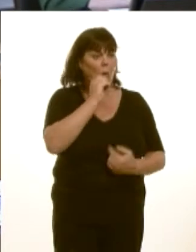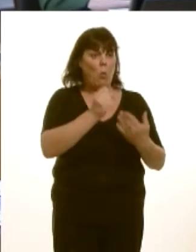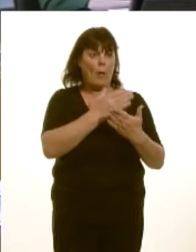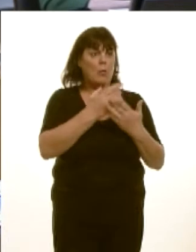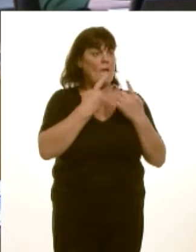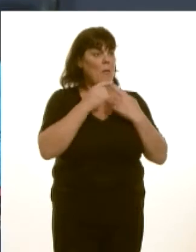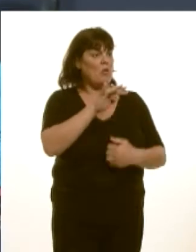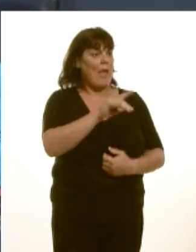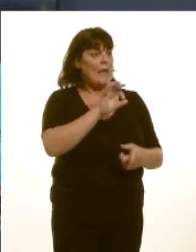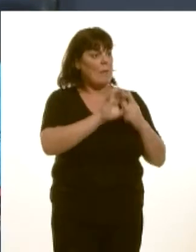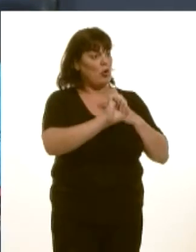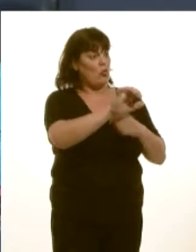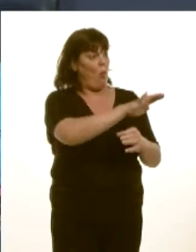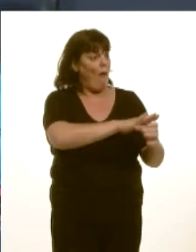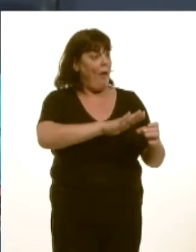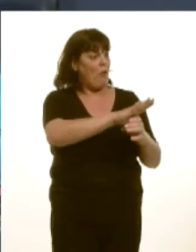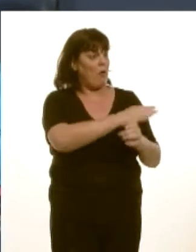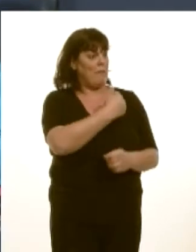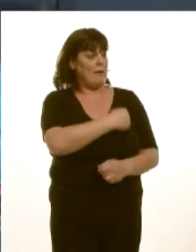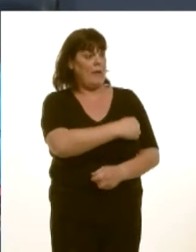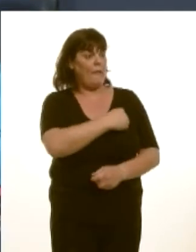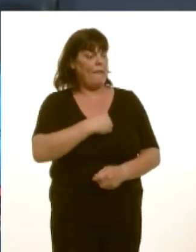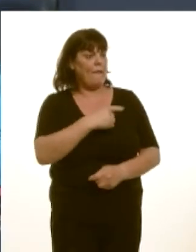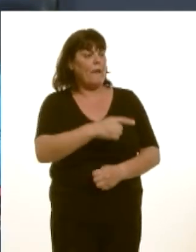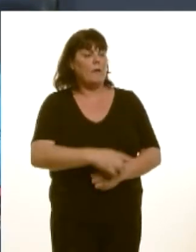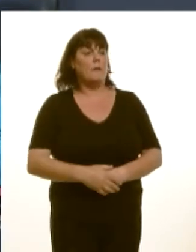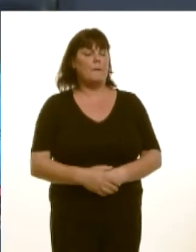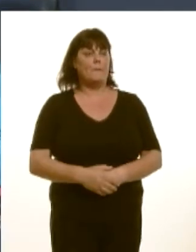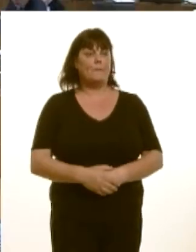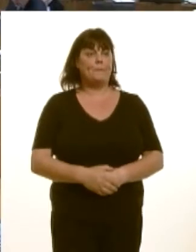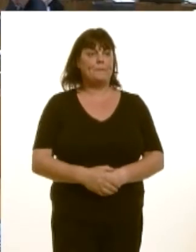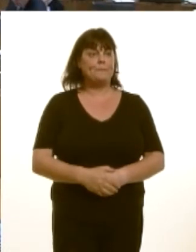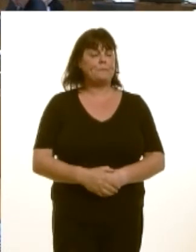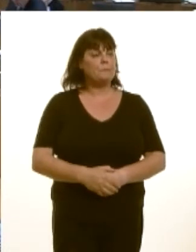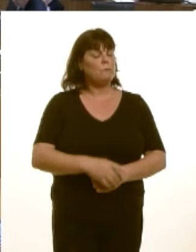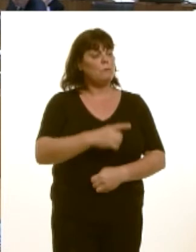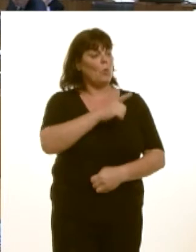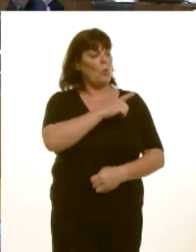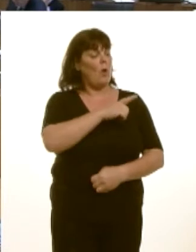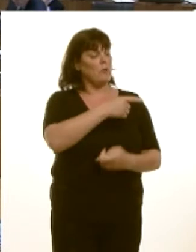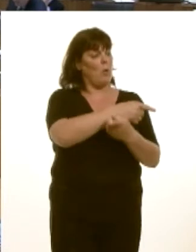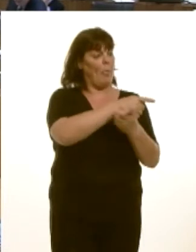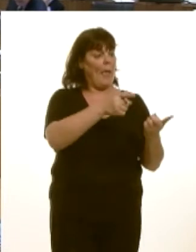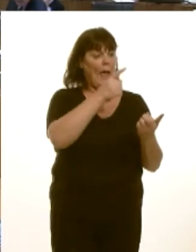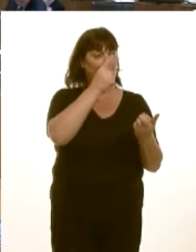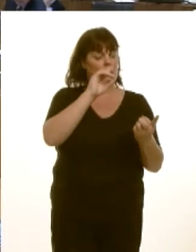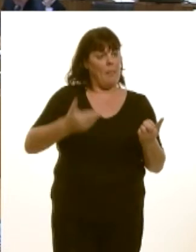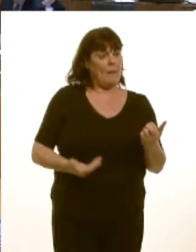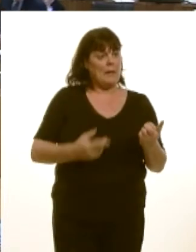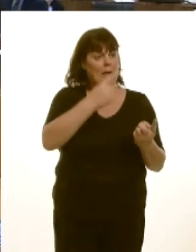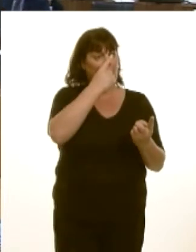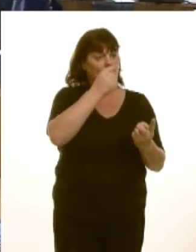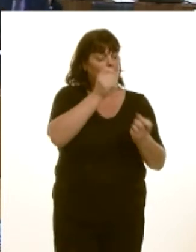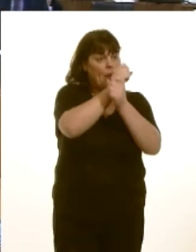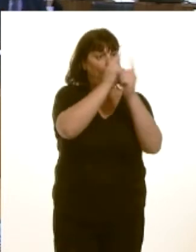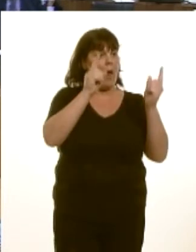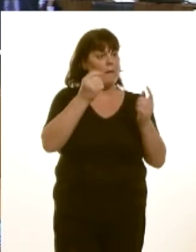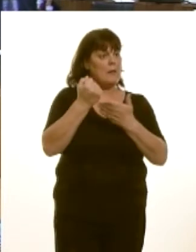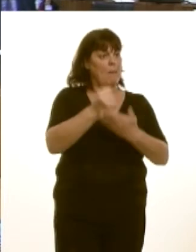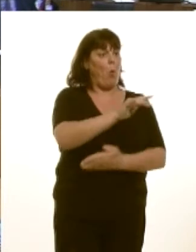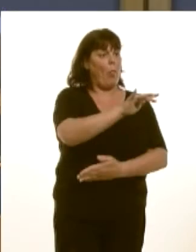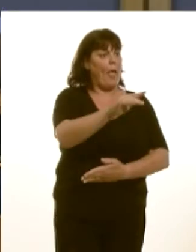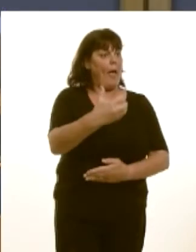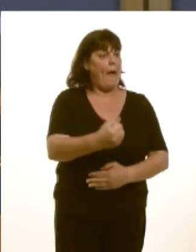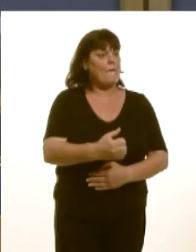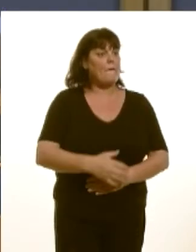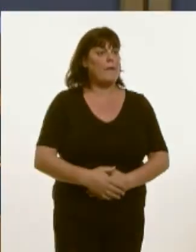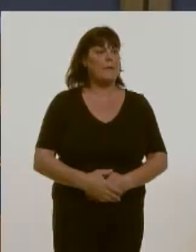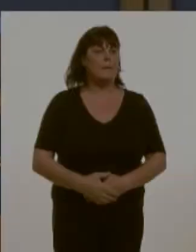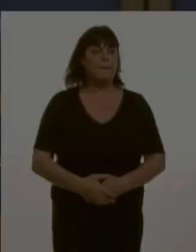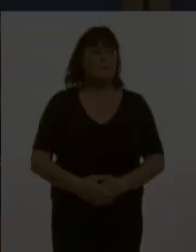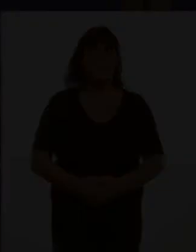Y Llywydd / The Presiding Officer: Thank you, First Minister.